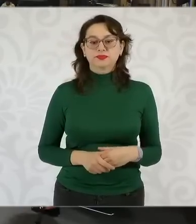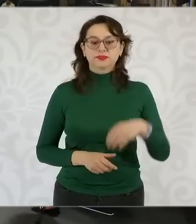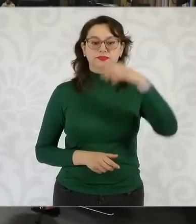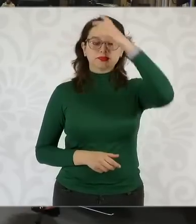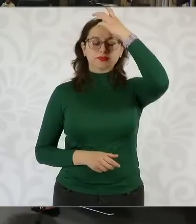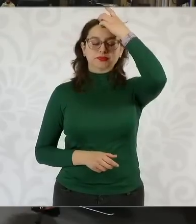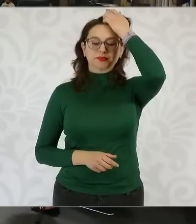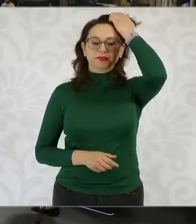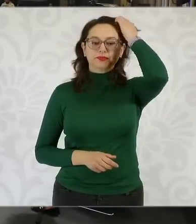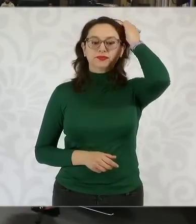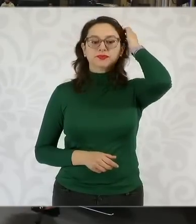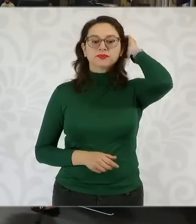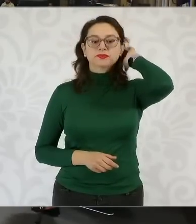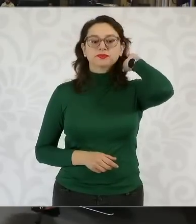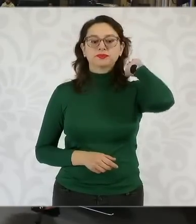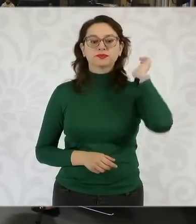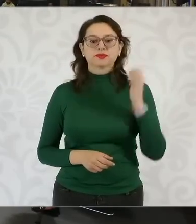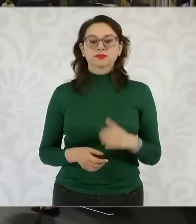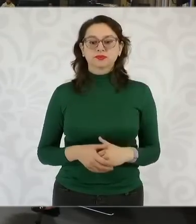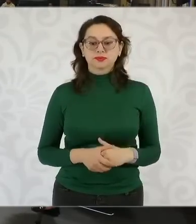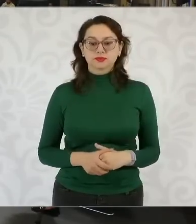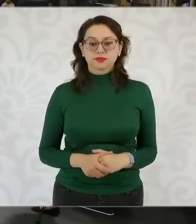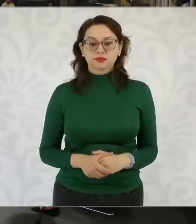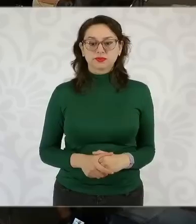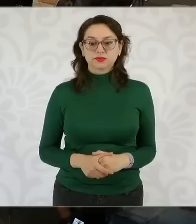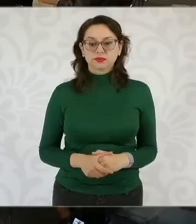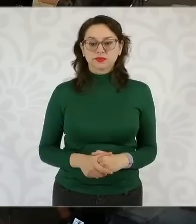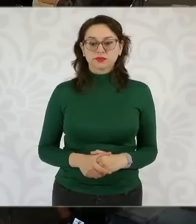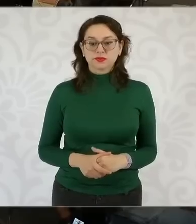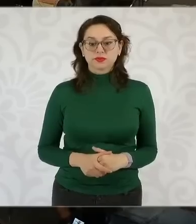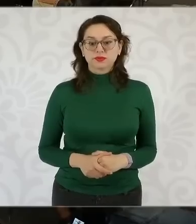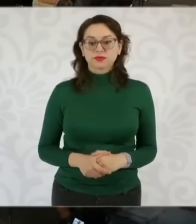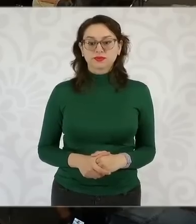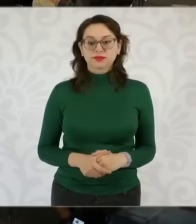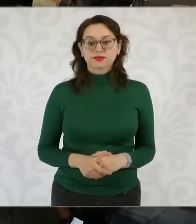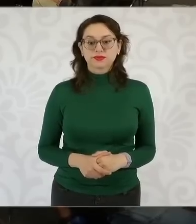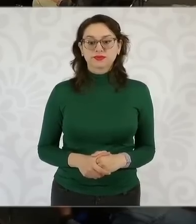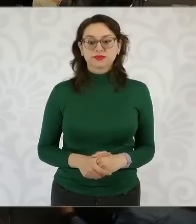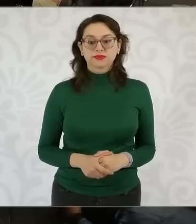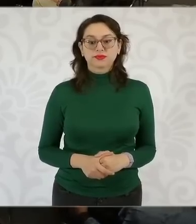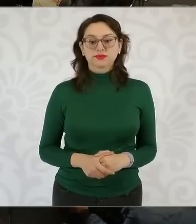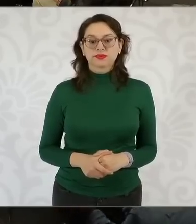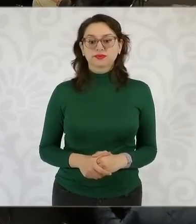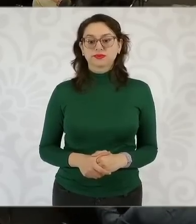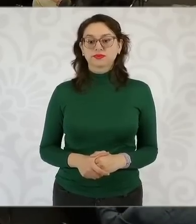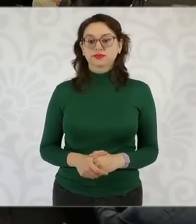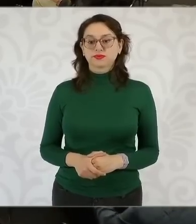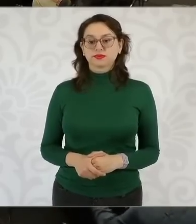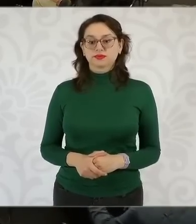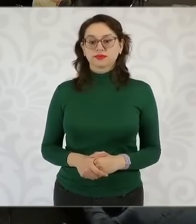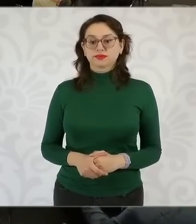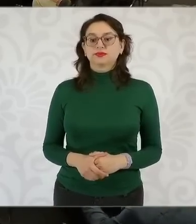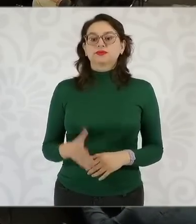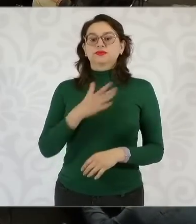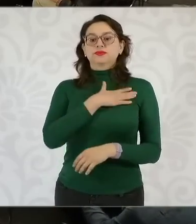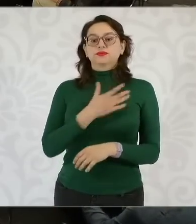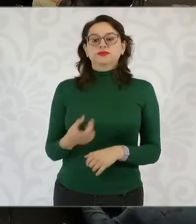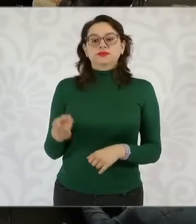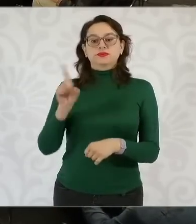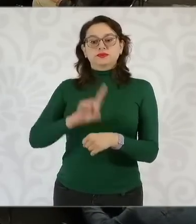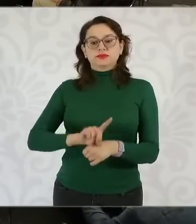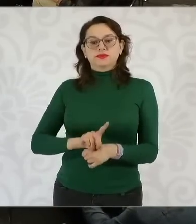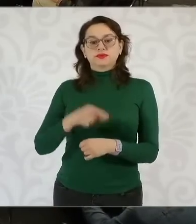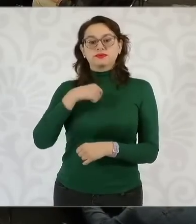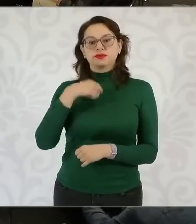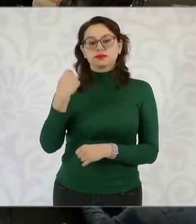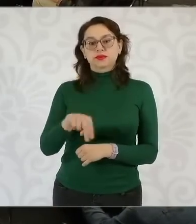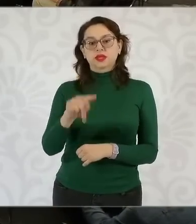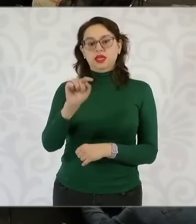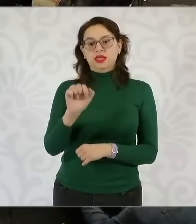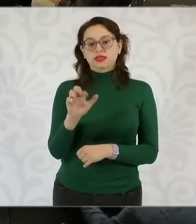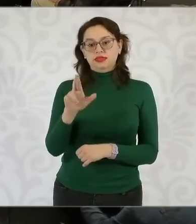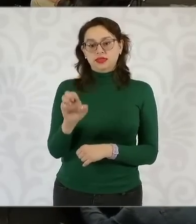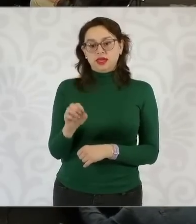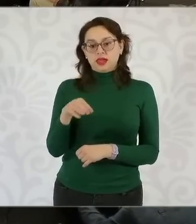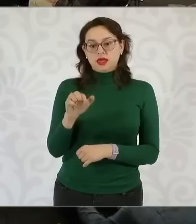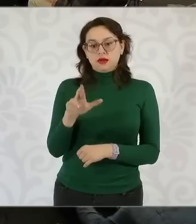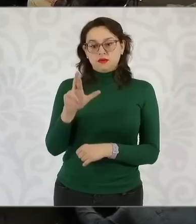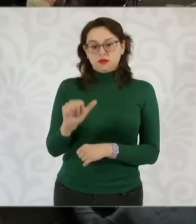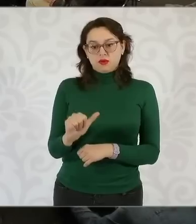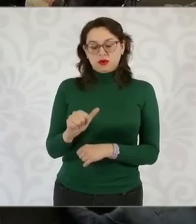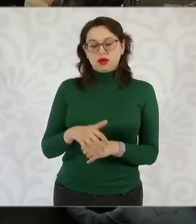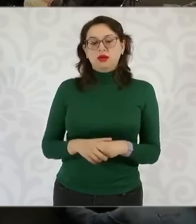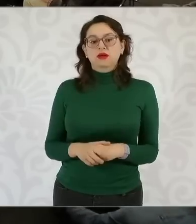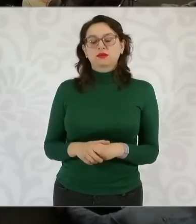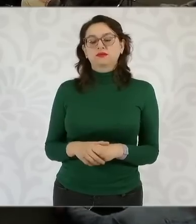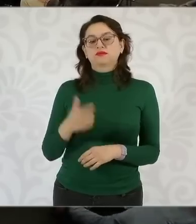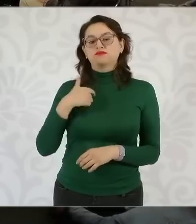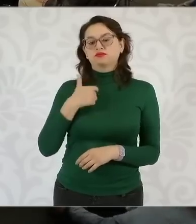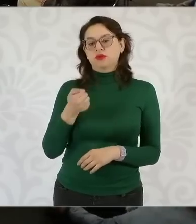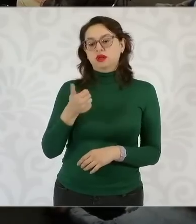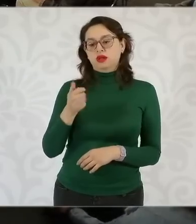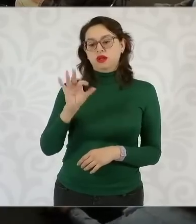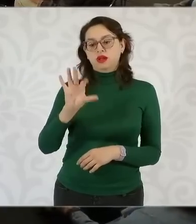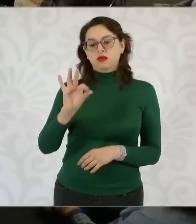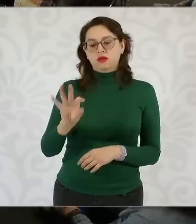tema Buenos días Tere Mora Guillén de grupo intermedia del Canal 44 de ciudad Juárez también